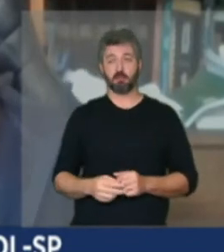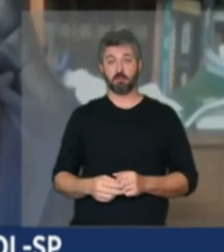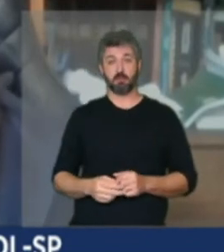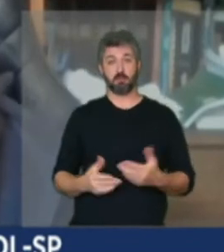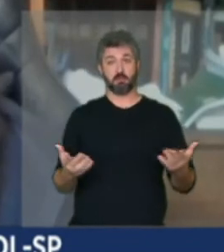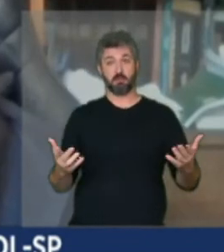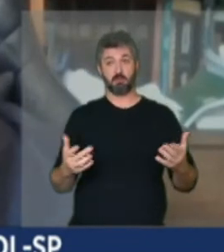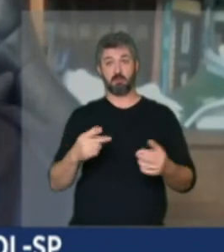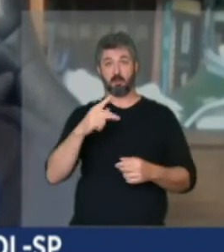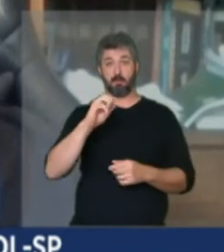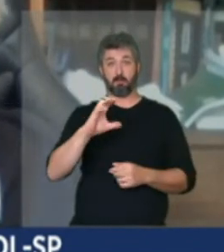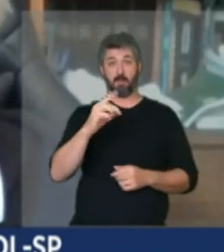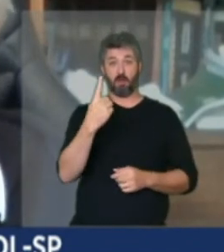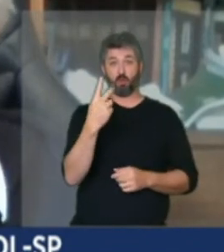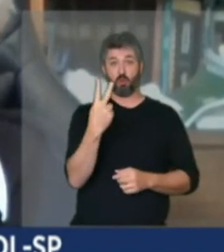DESEJA, ATRAVÀS DA PEC 125. VEJA, ISSO CHAMA GOLPE DE